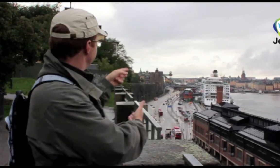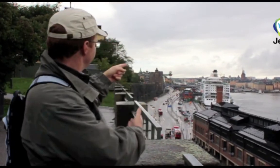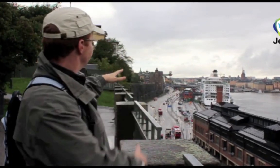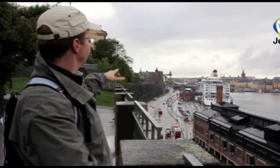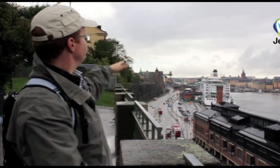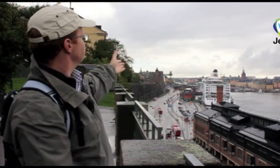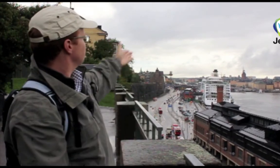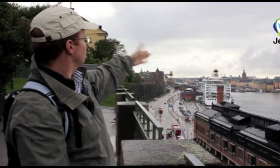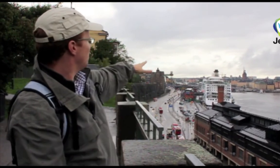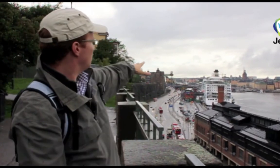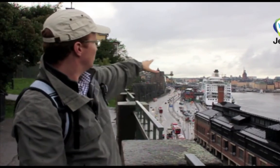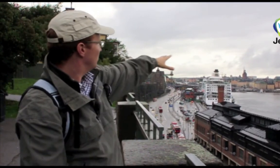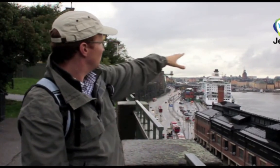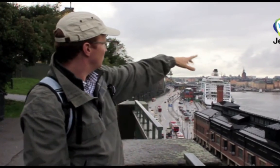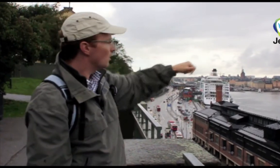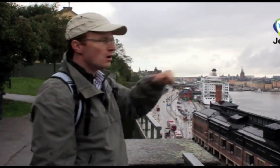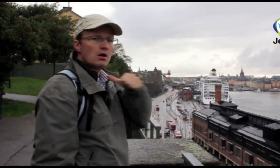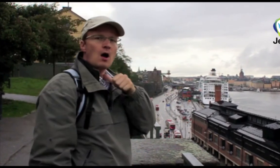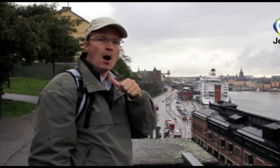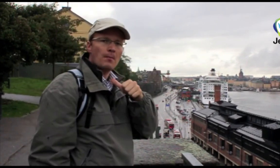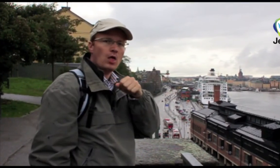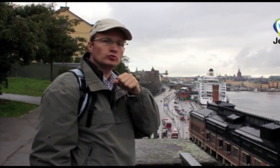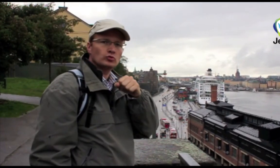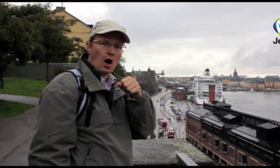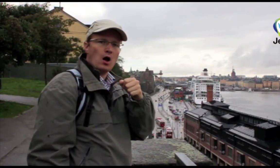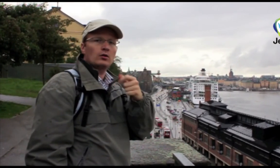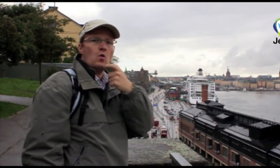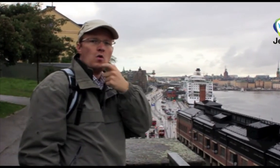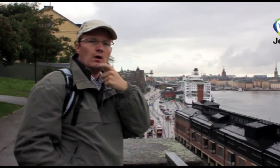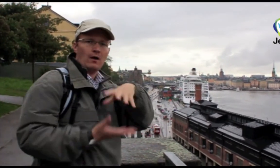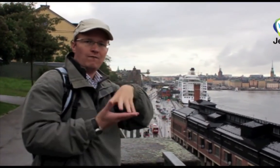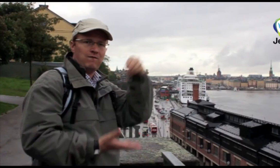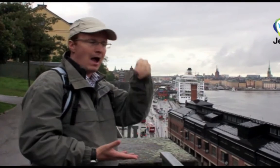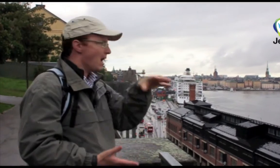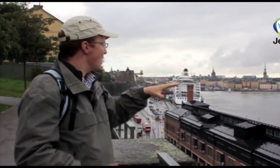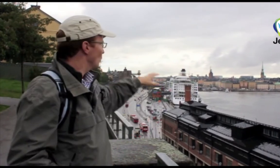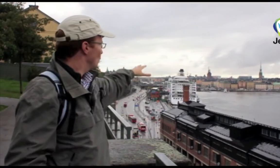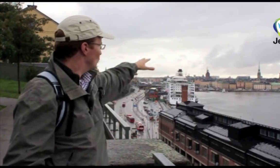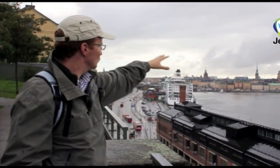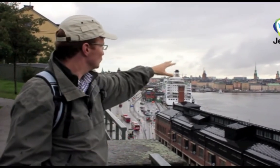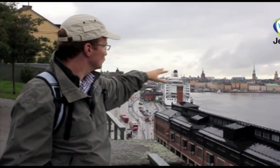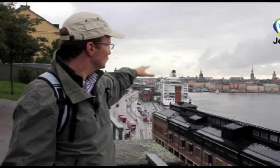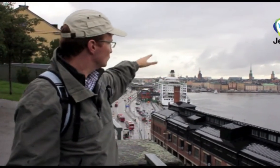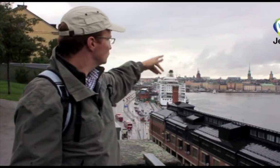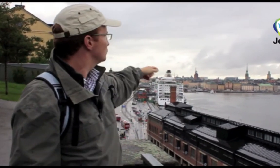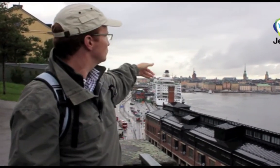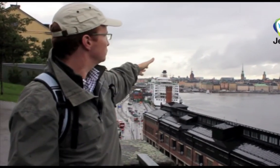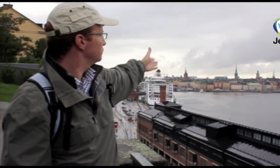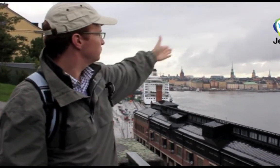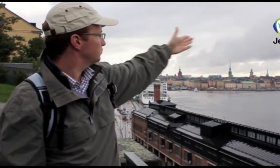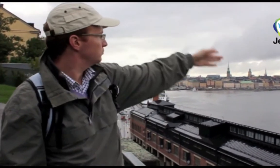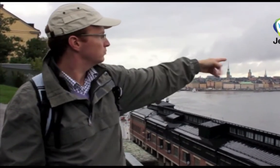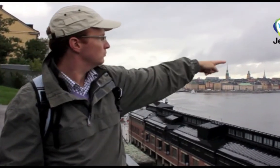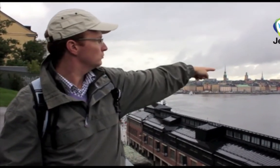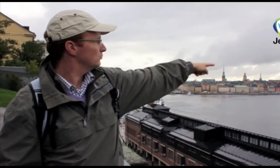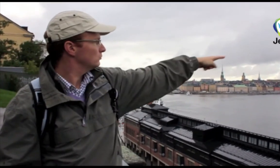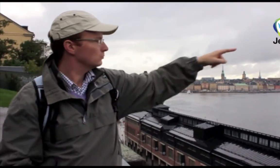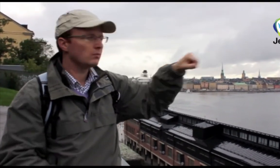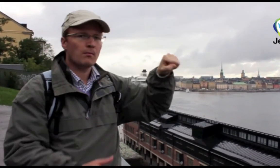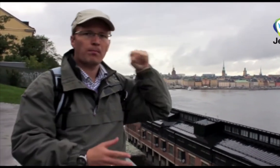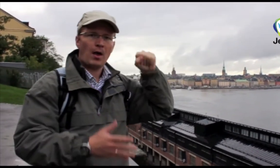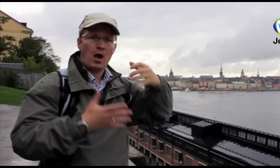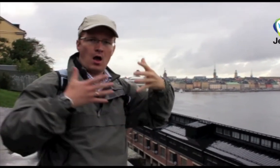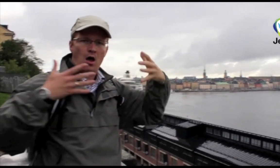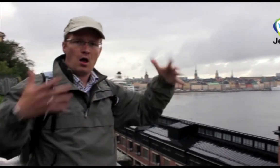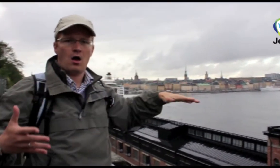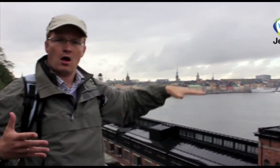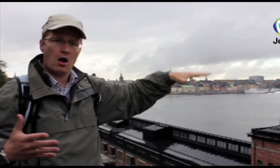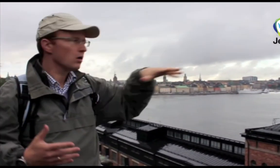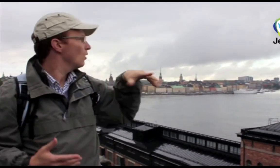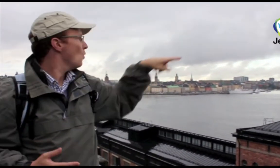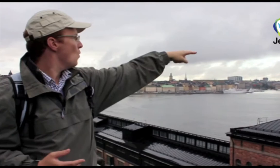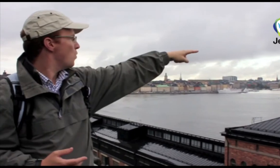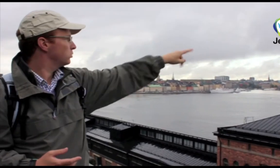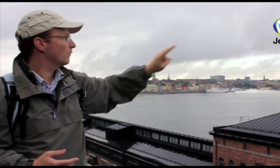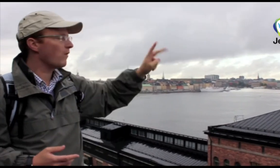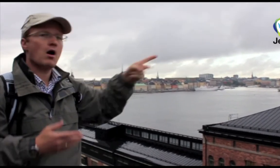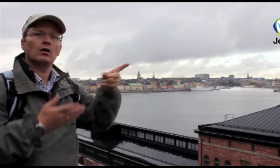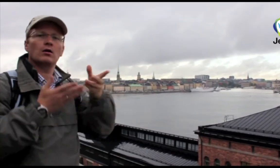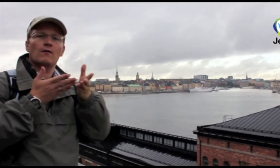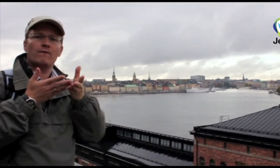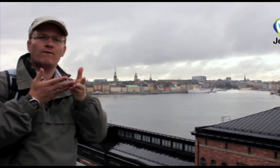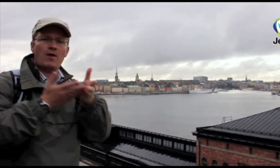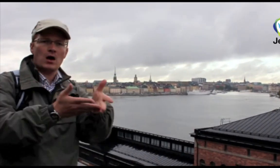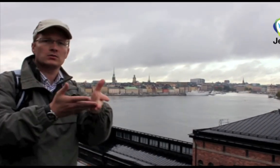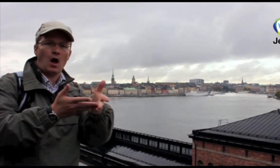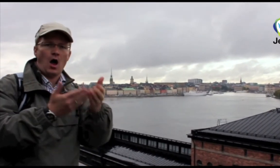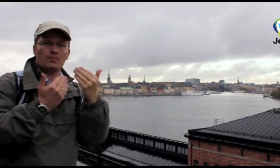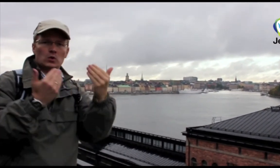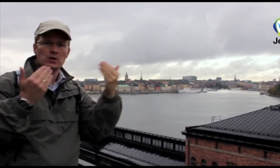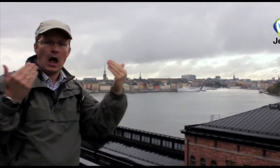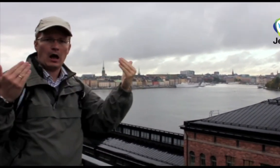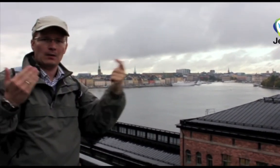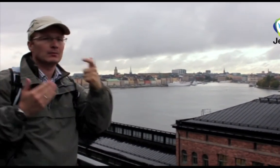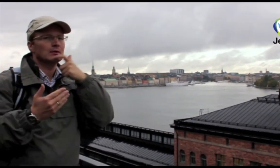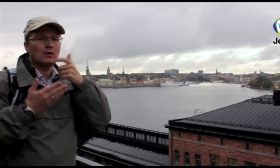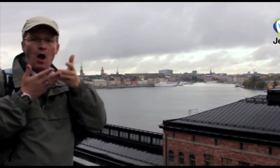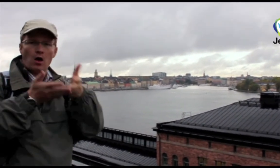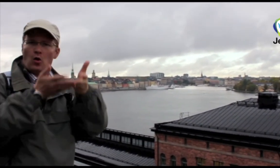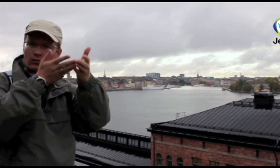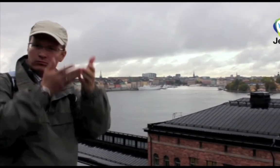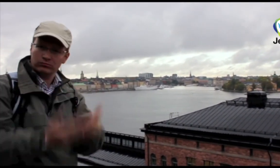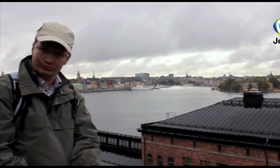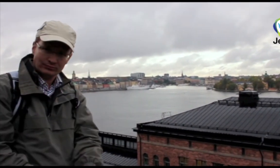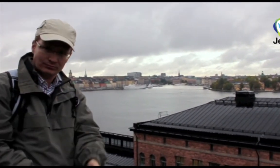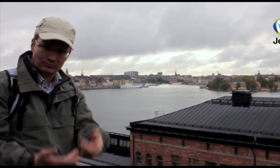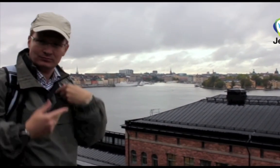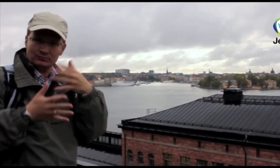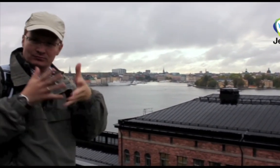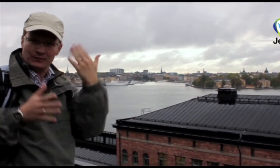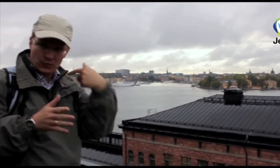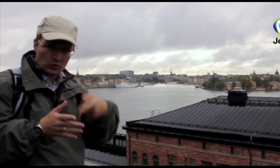Mellette van a Gamla Stan öregváros, aztán ott a nagy park, ott van a Vasa Múzeum, ahol volt az az elsüllyedt hajó, amiről jeleltem.